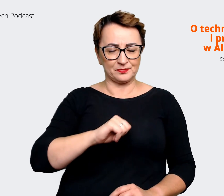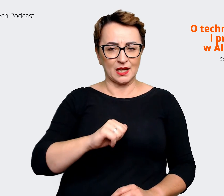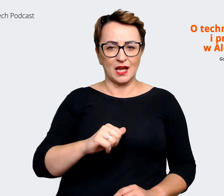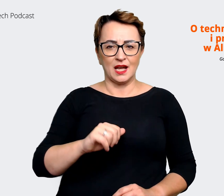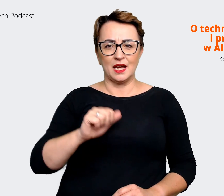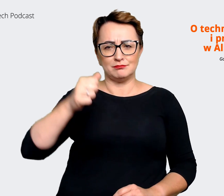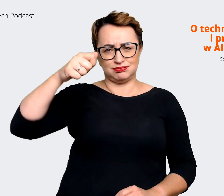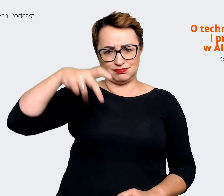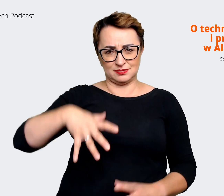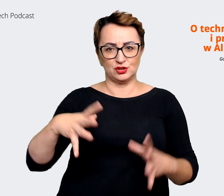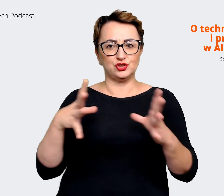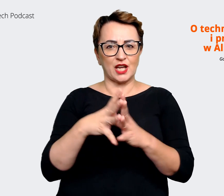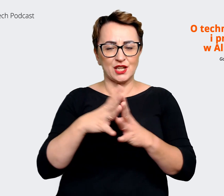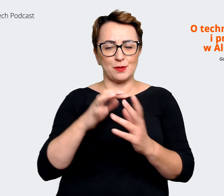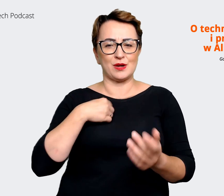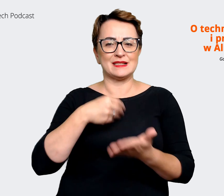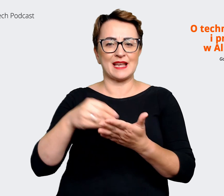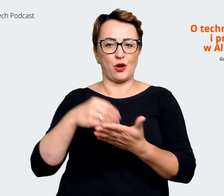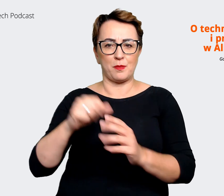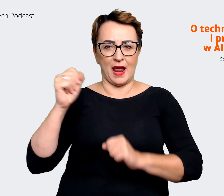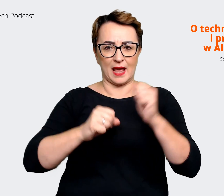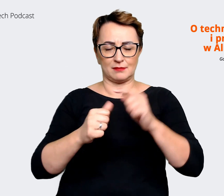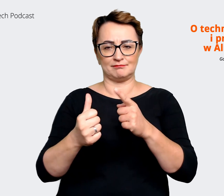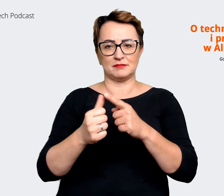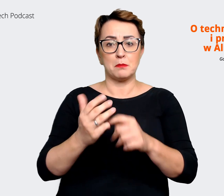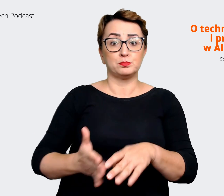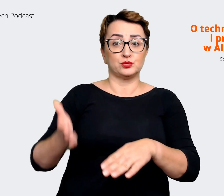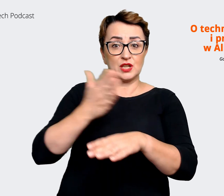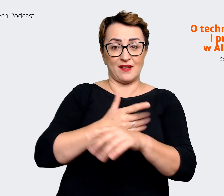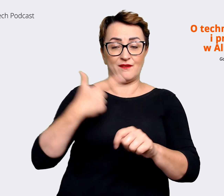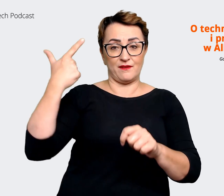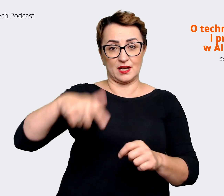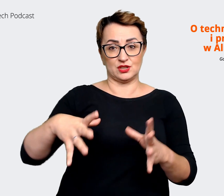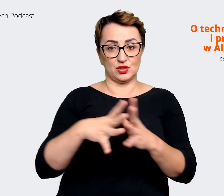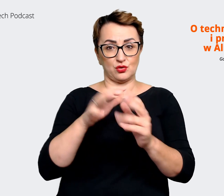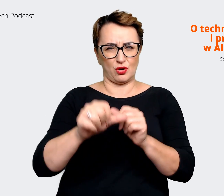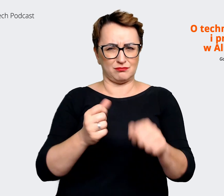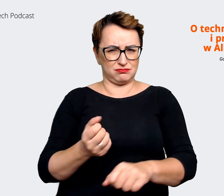ogóle zakupów z Allegro, więc to będzie przed 2010 rokiem, i to dobrze przed, kiedy kupiłem